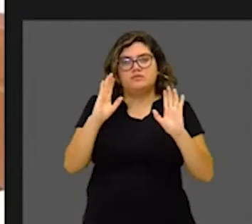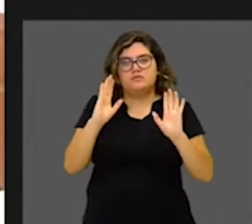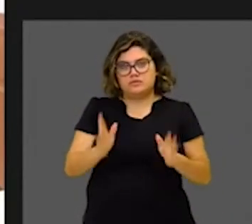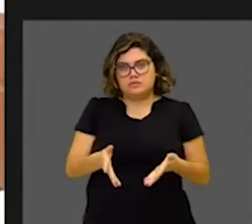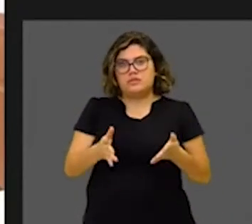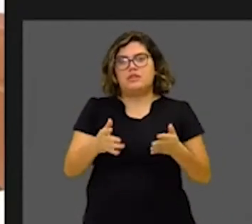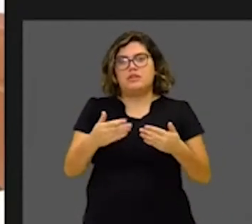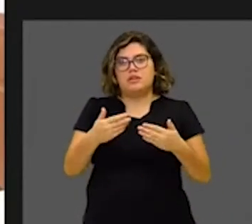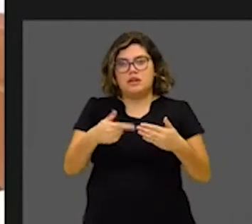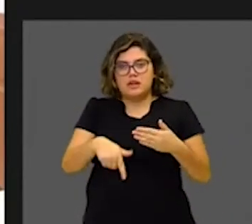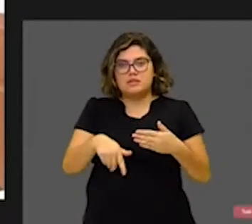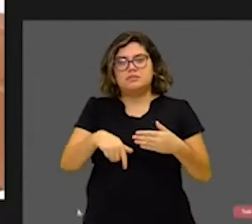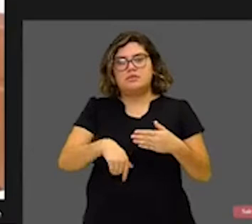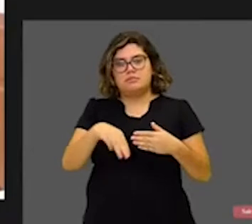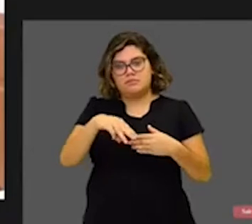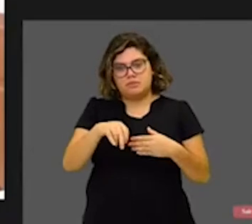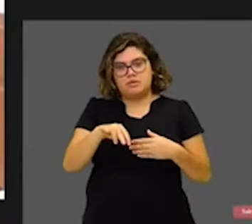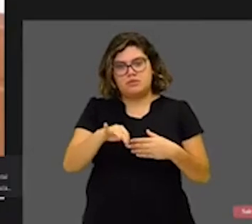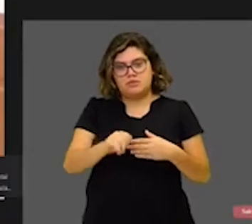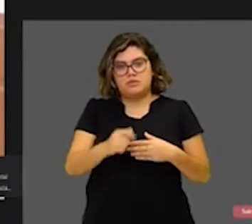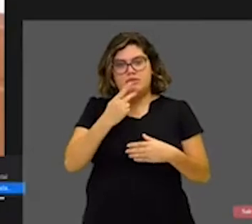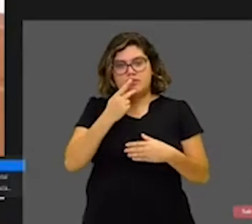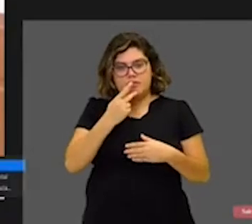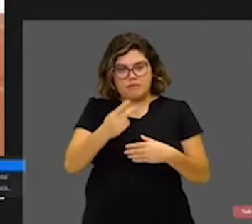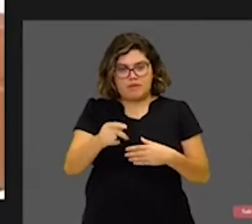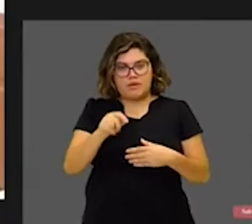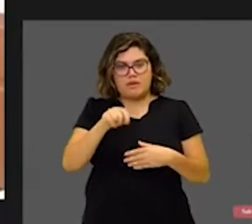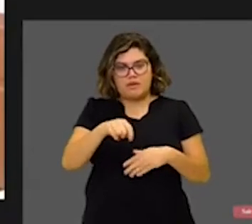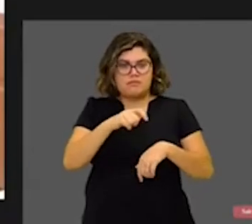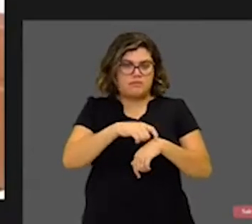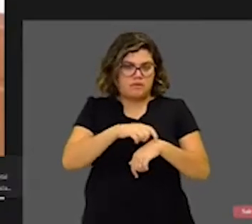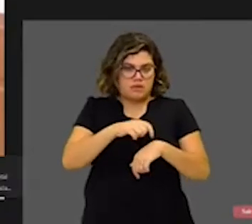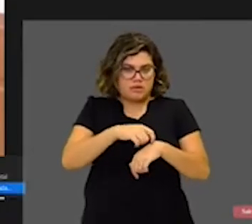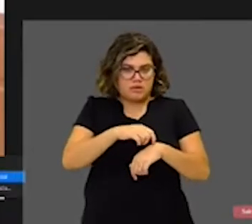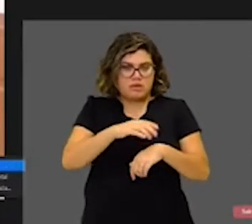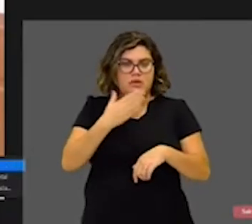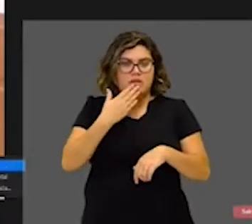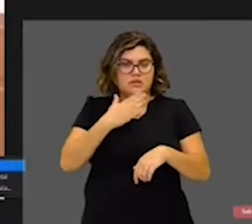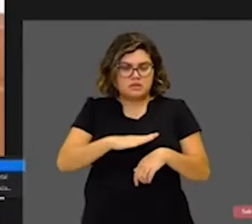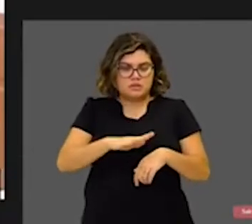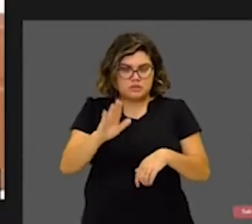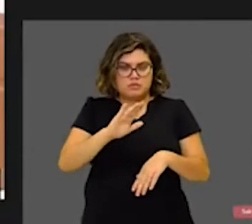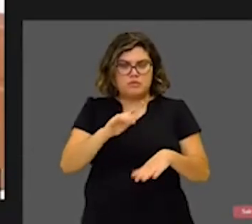resolução que trata do serviço de candidatura e pretende fazer uma solução mais adequada a esse